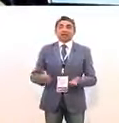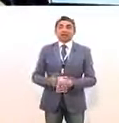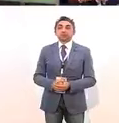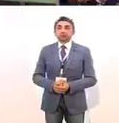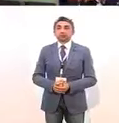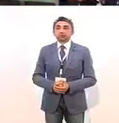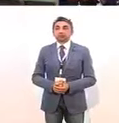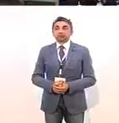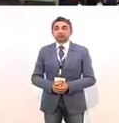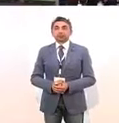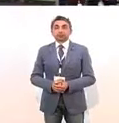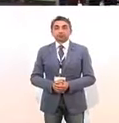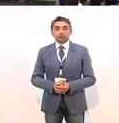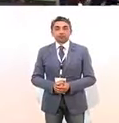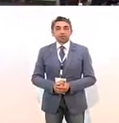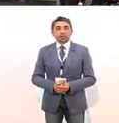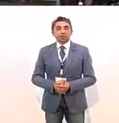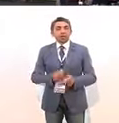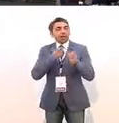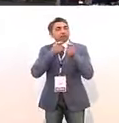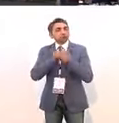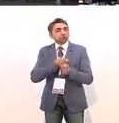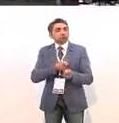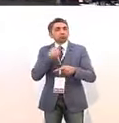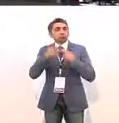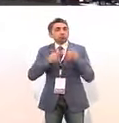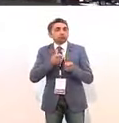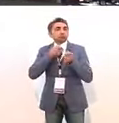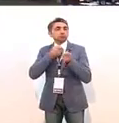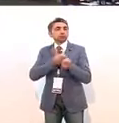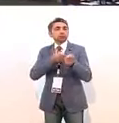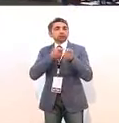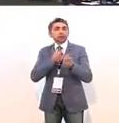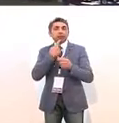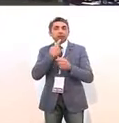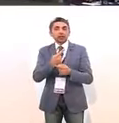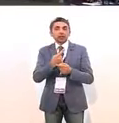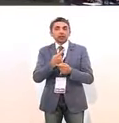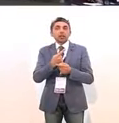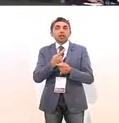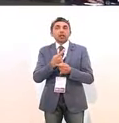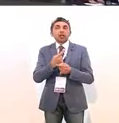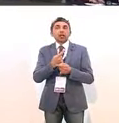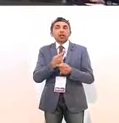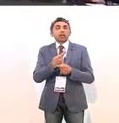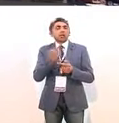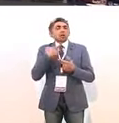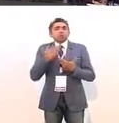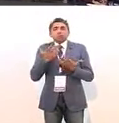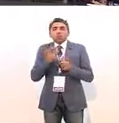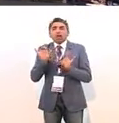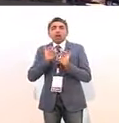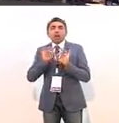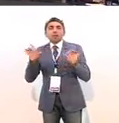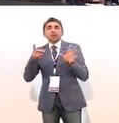Insistere nel dirlo è per me un elemento intanto di libertà personale. Se uno non